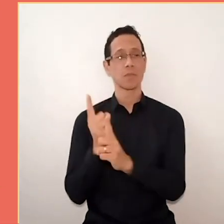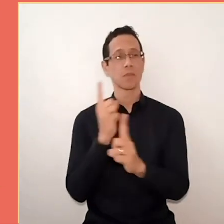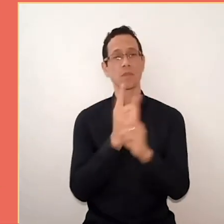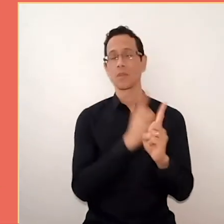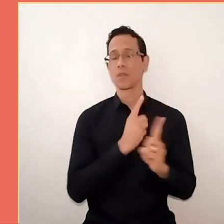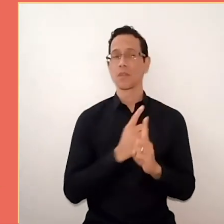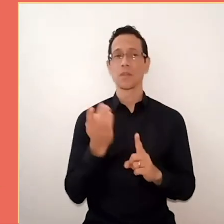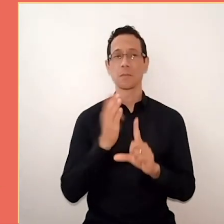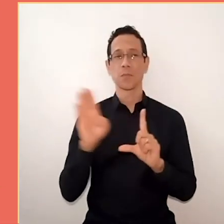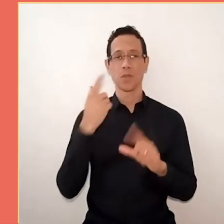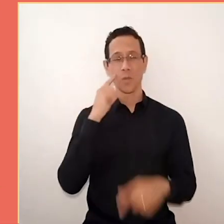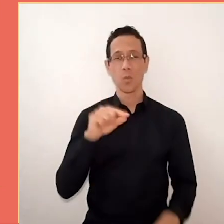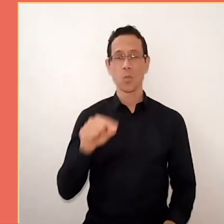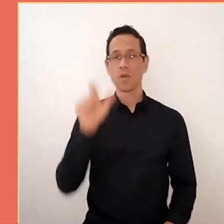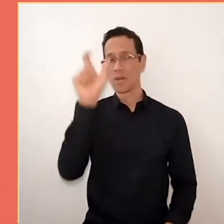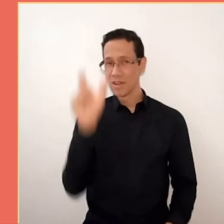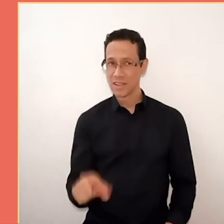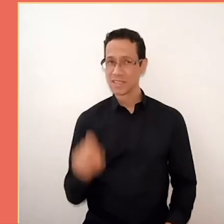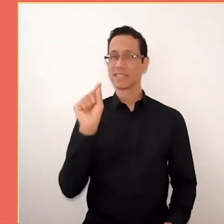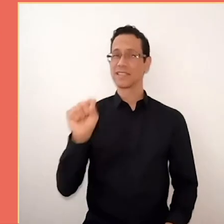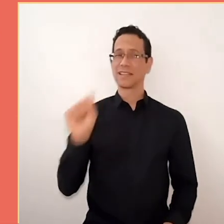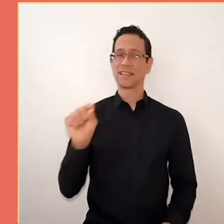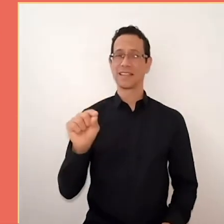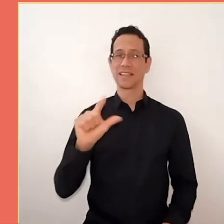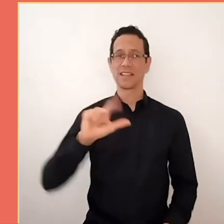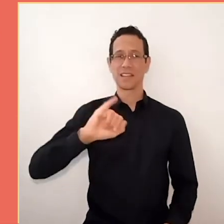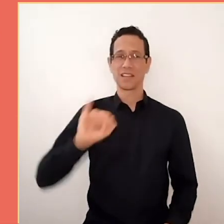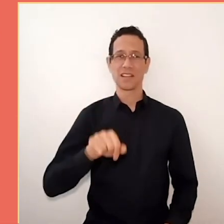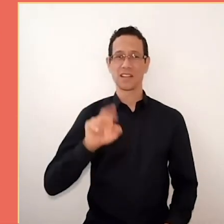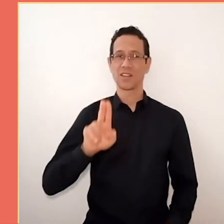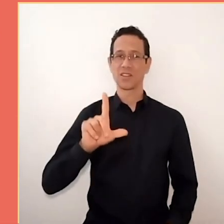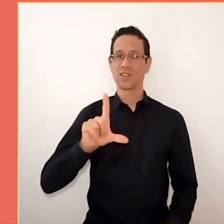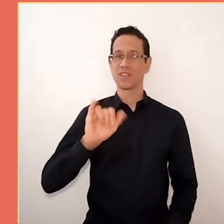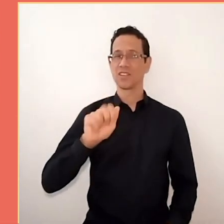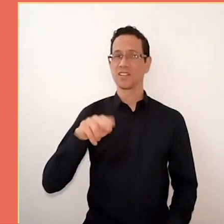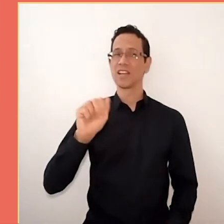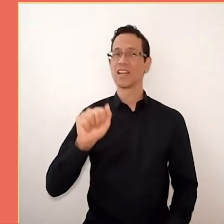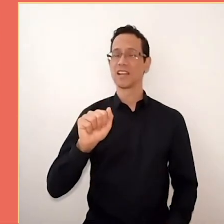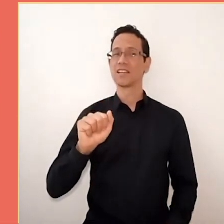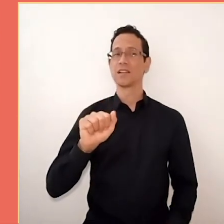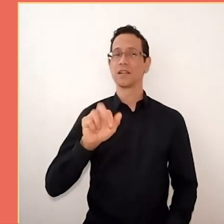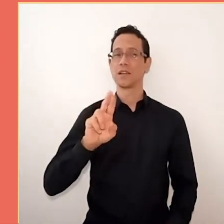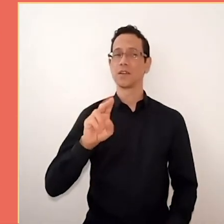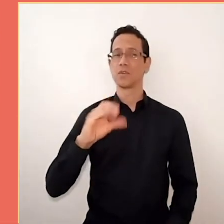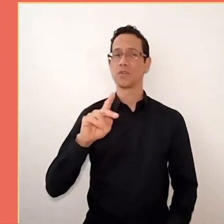que está aqui, para quem chegou hoje, não viu a Juliana antes. Juliana Ruschel é pedagoga e artista,